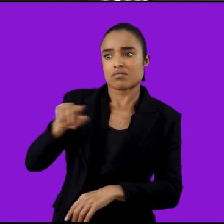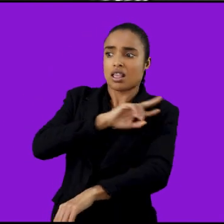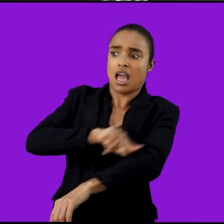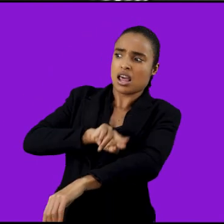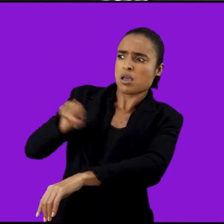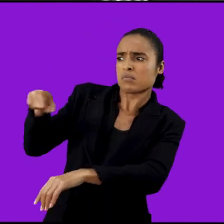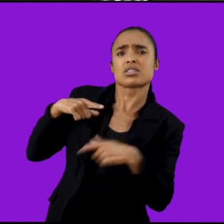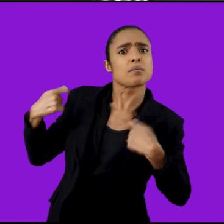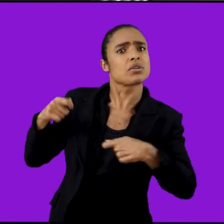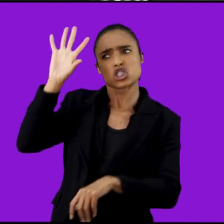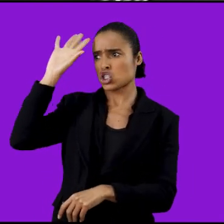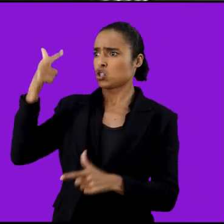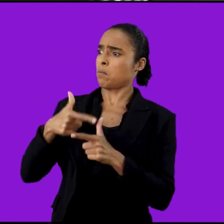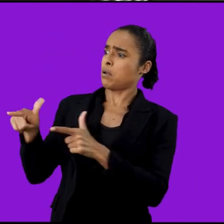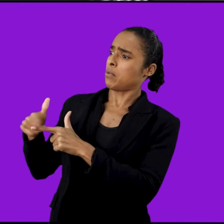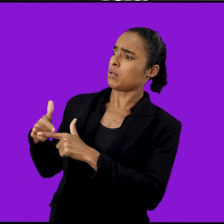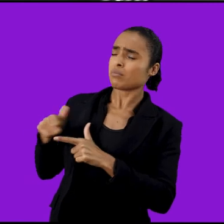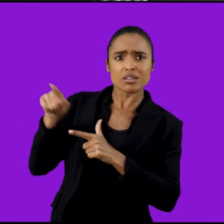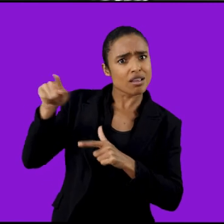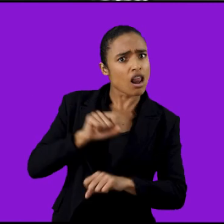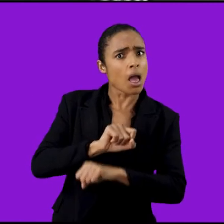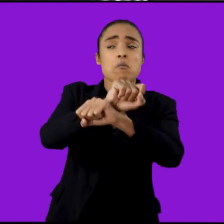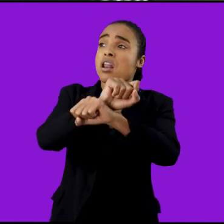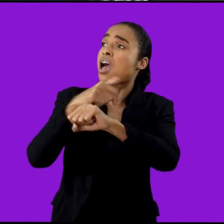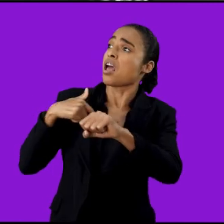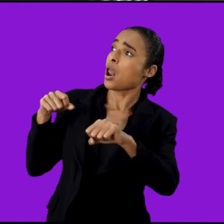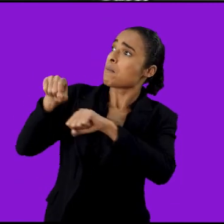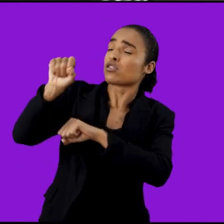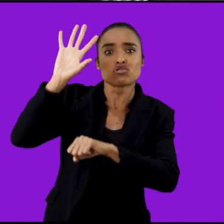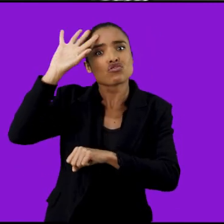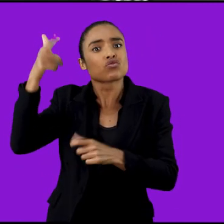que vai resolver todas as questões raciais de um processo estruturante e sistêmico de